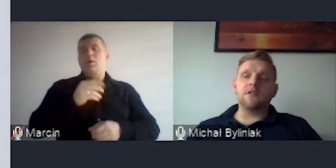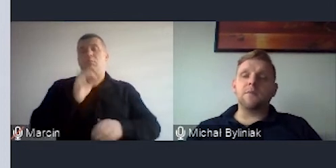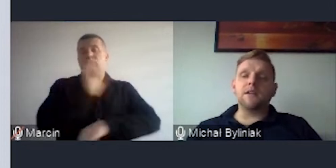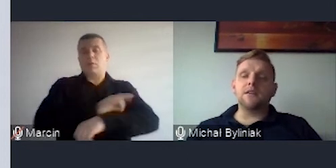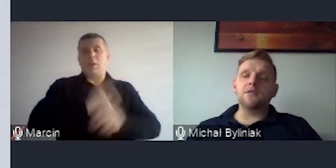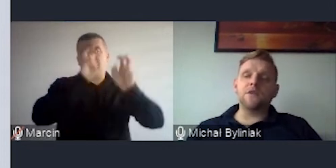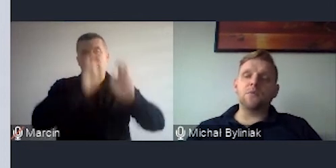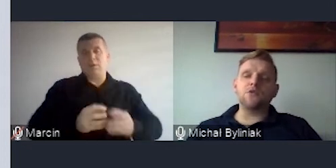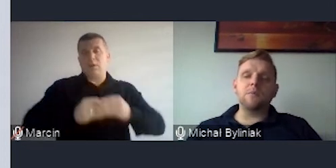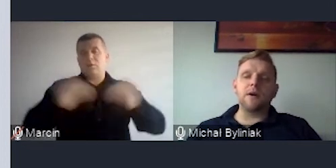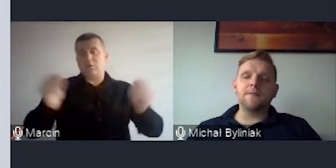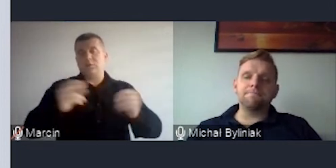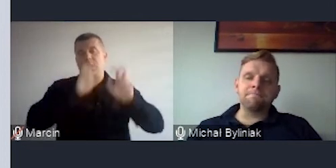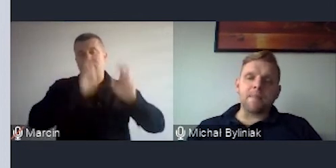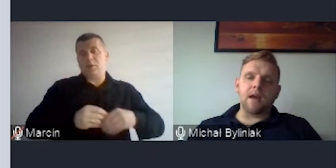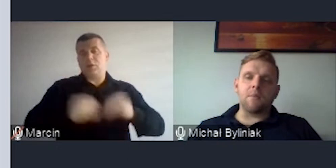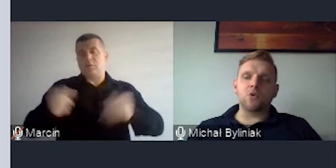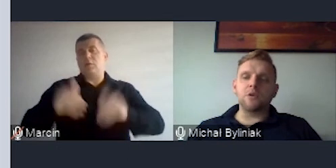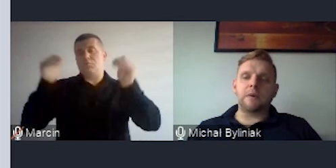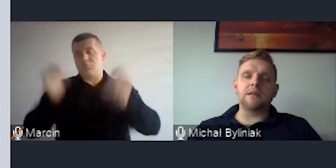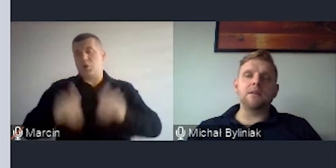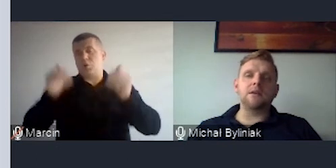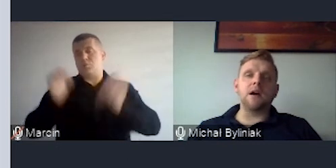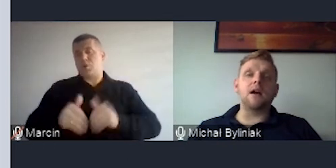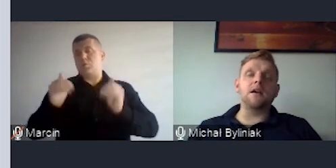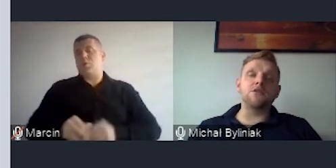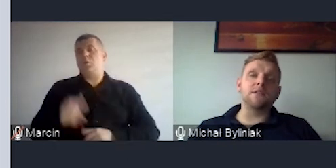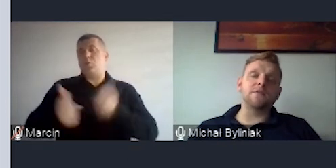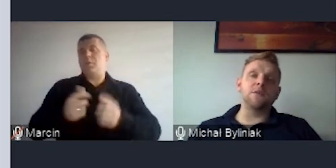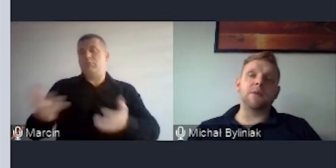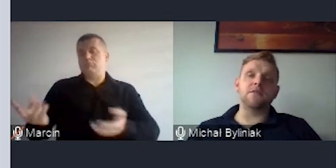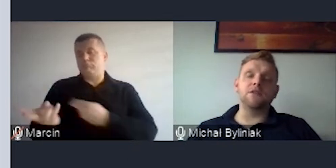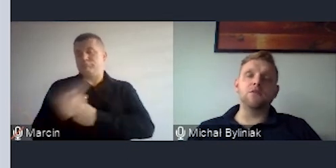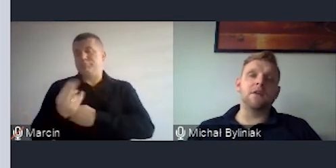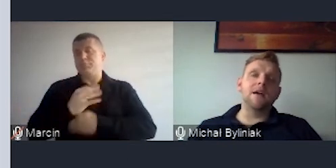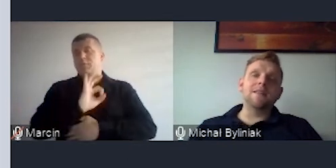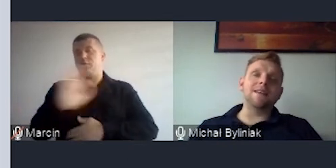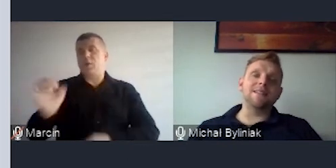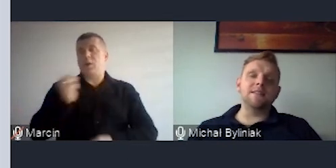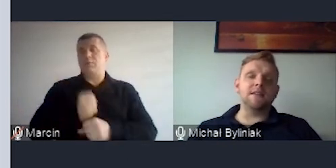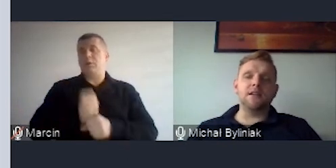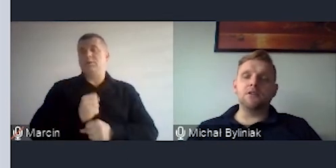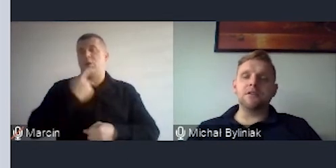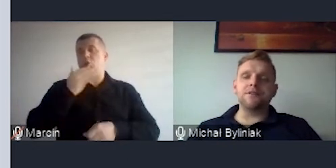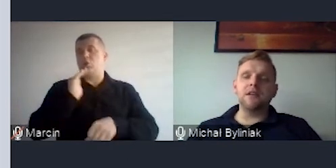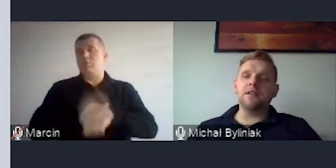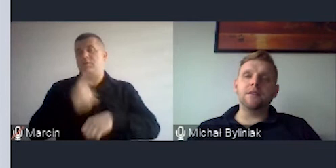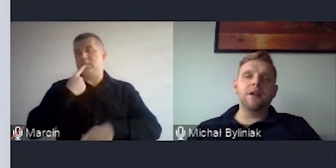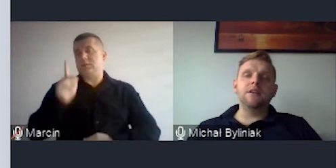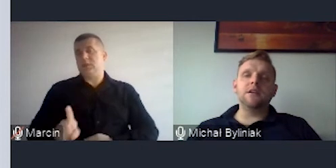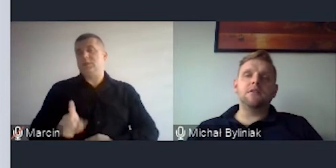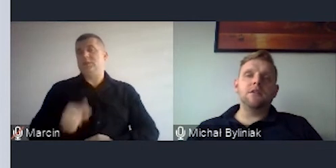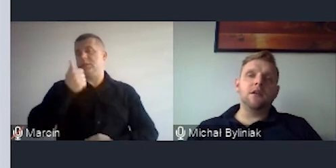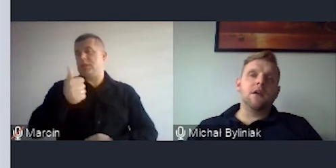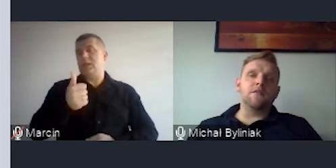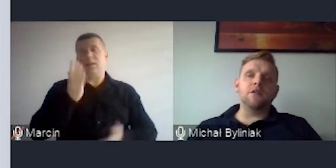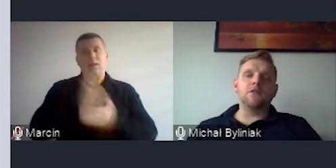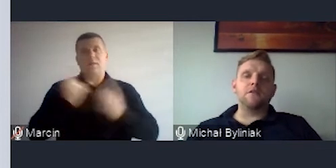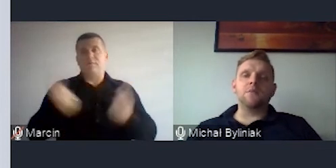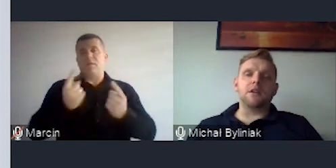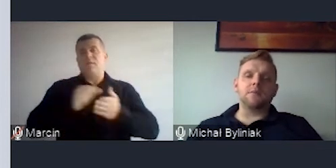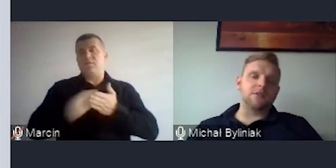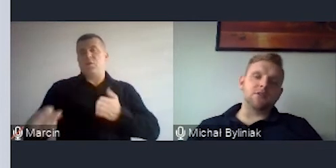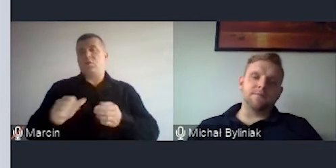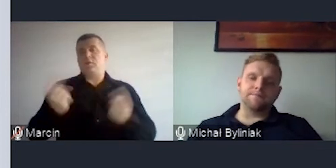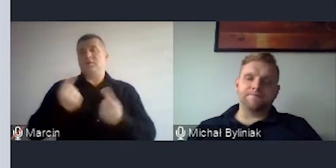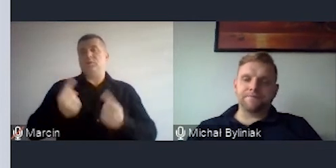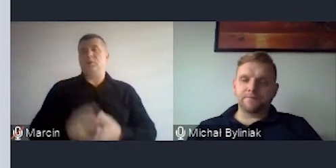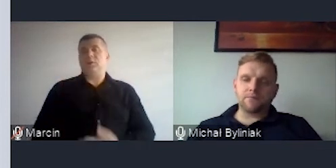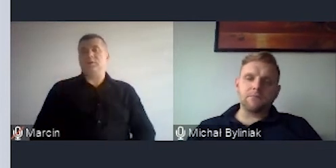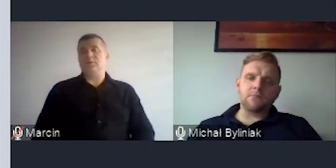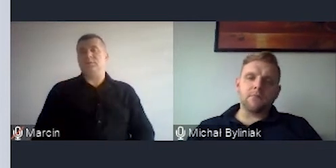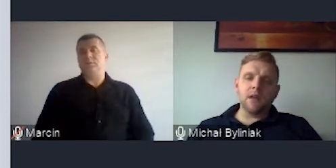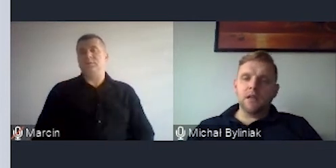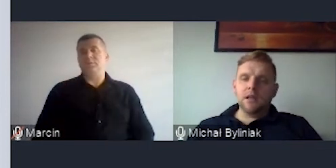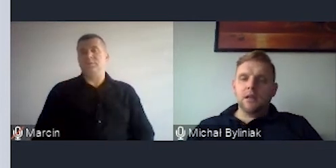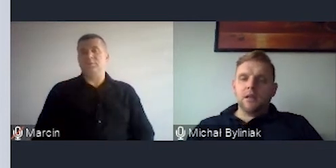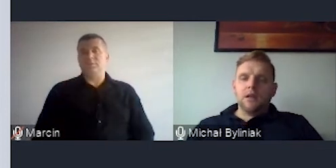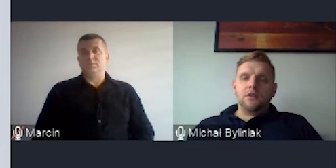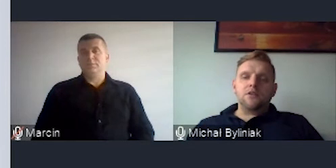Czyli w badaniach i rozwoju może pan angażować swoich pracowników na zlecenie i to jest jeden jedyny obszar tematyczny.